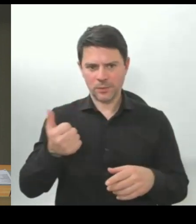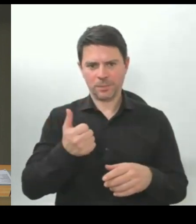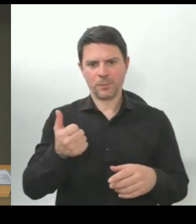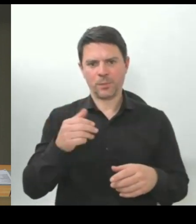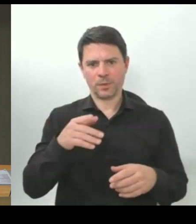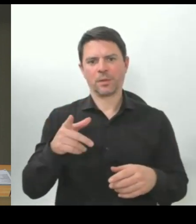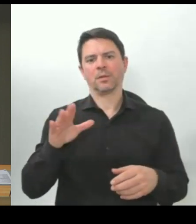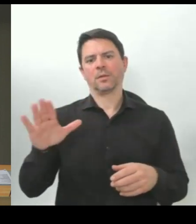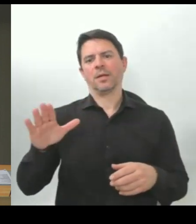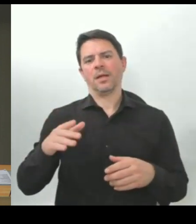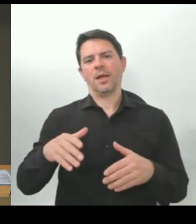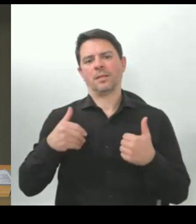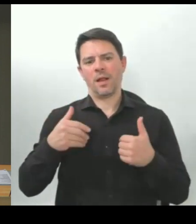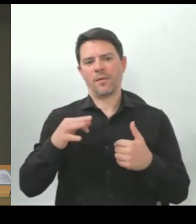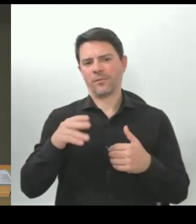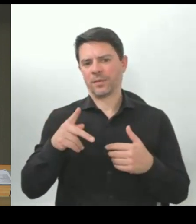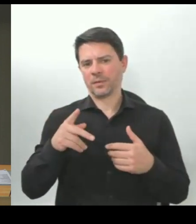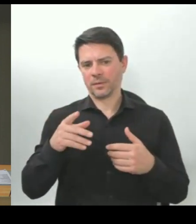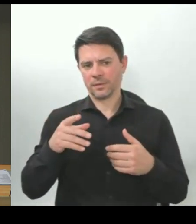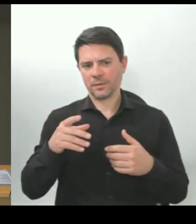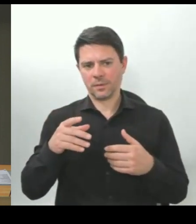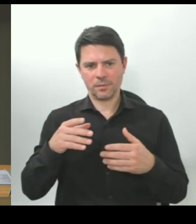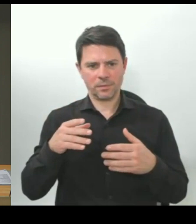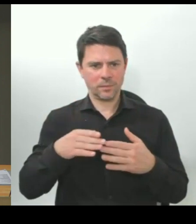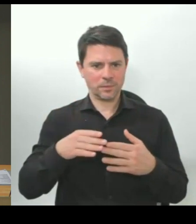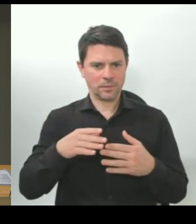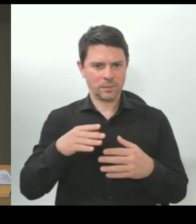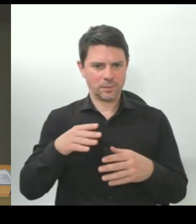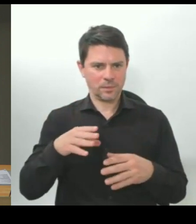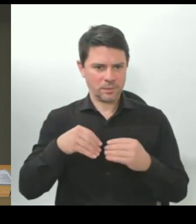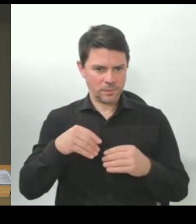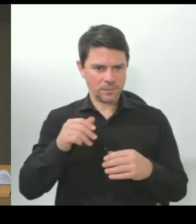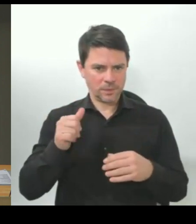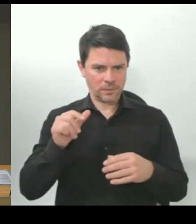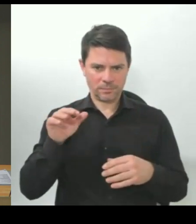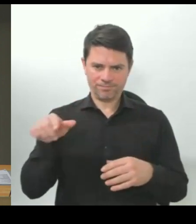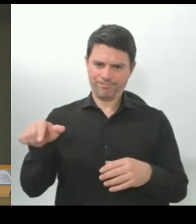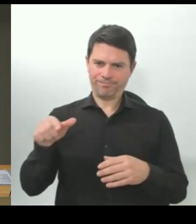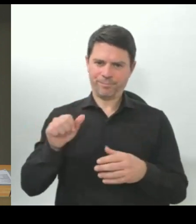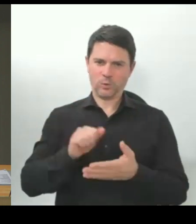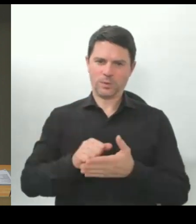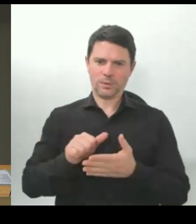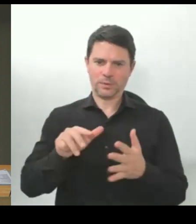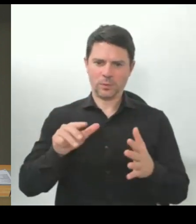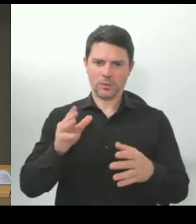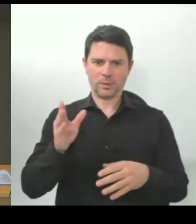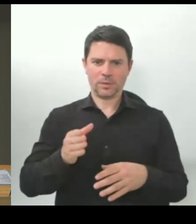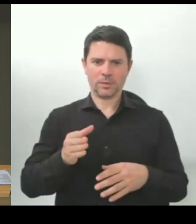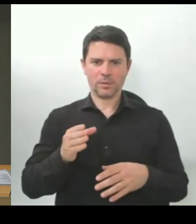Die Fraktion Bündnis 90/Die Grünen beantragt die Überweisung der vierten Verordnung zur Änderung der Berliner Juristen Ausbildung an den Ausschuss für